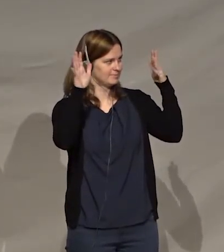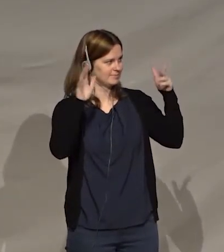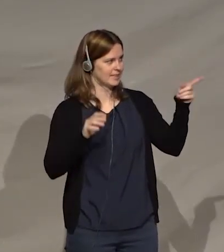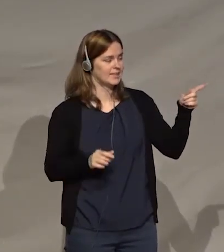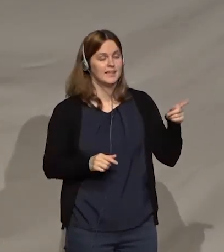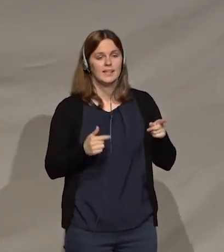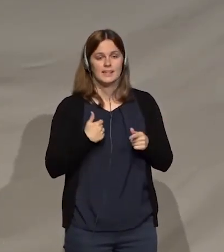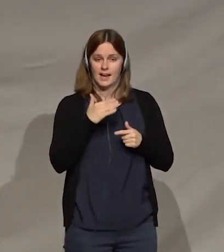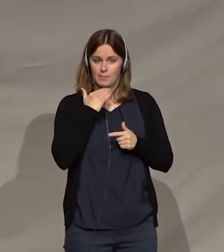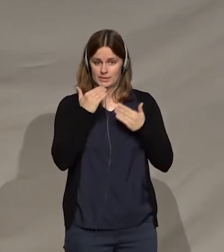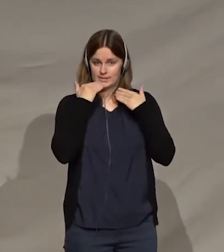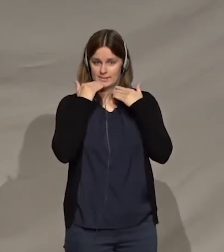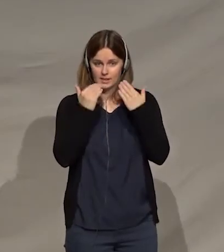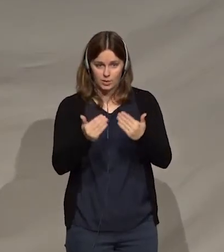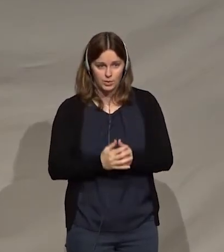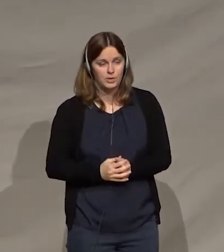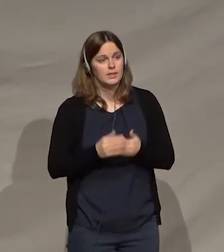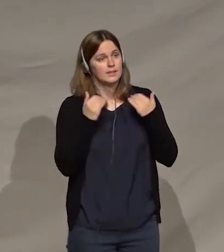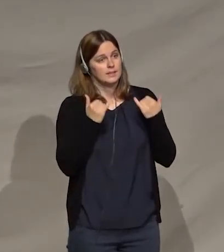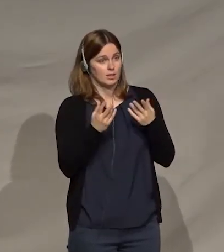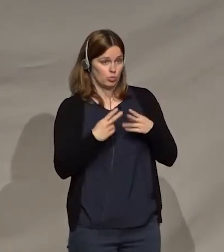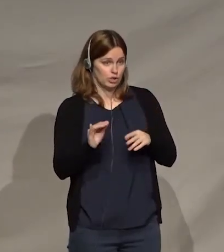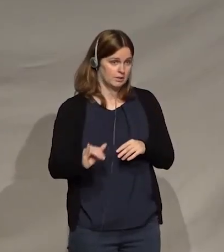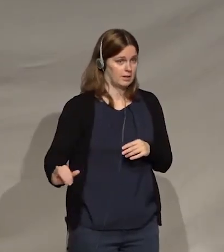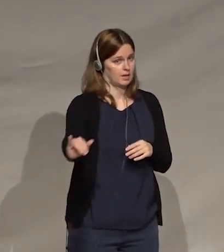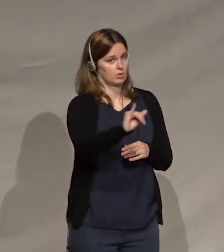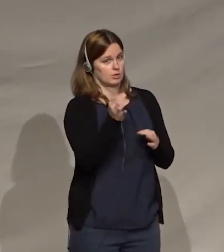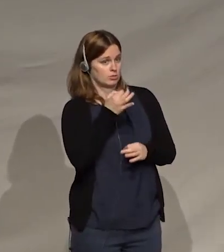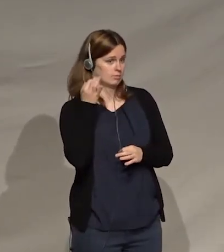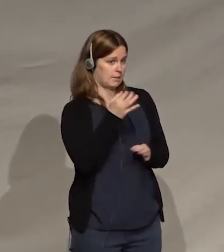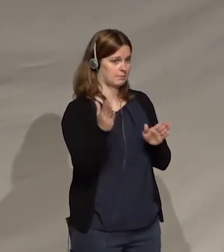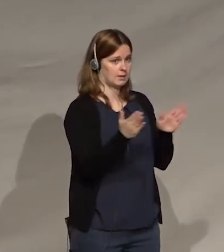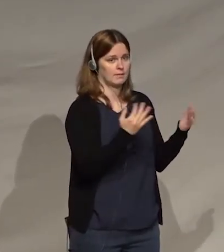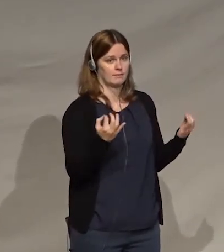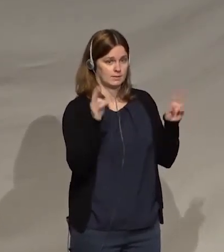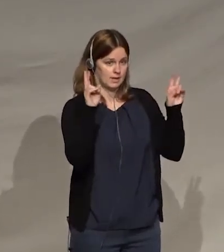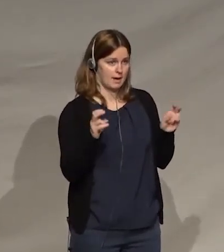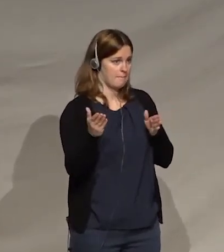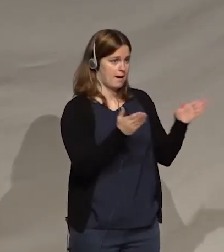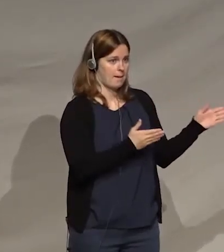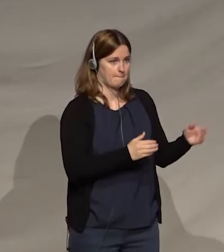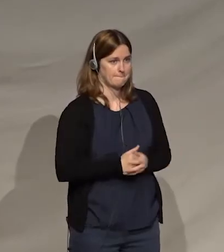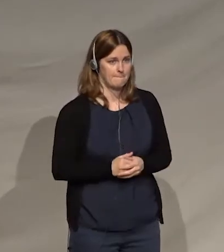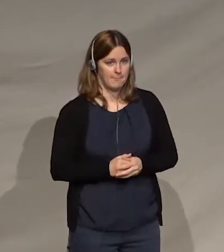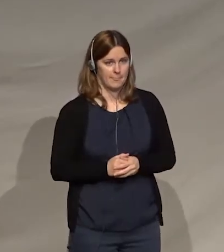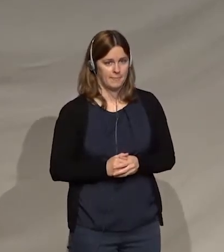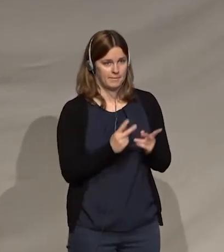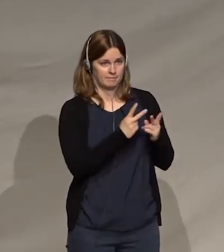Děkujeme mnohokrát. Chcete se na cokoliv zeptat? Máte jakýkoliv dotaz k tomuto tématu, k této webové stránce?